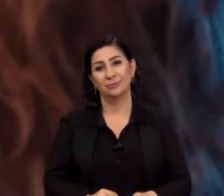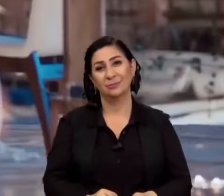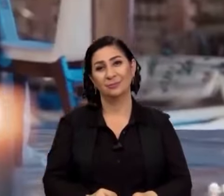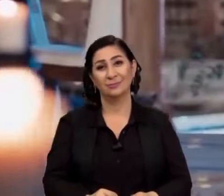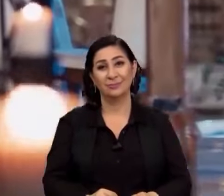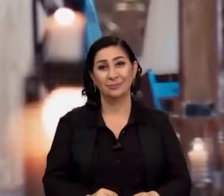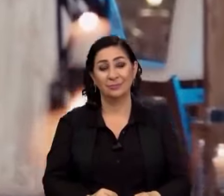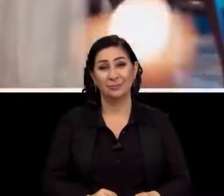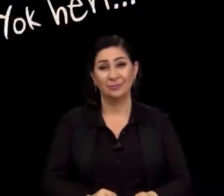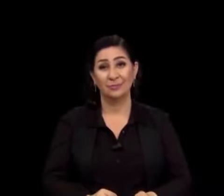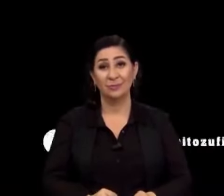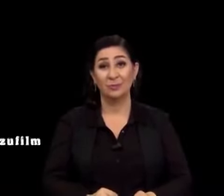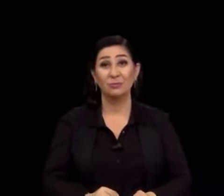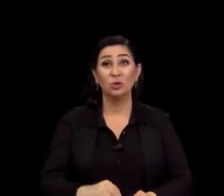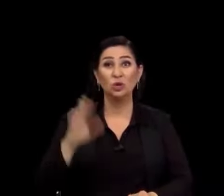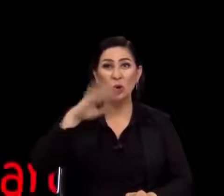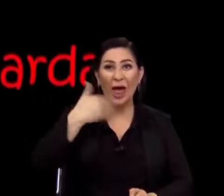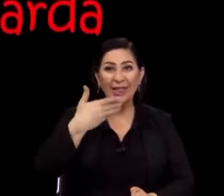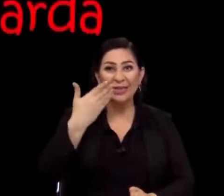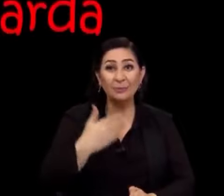Ben sana sonra